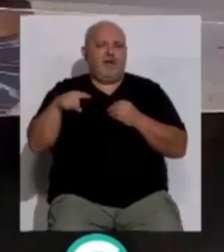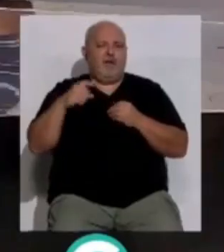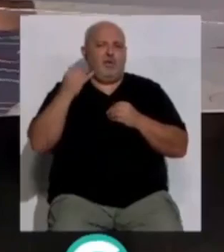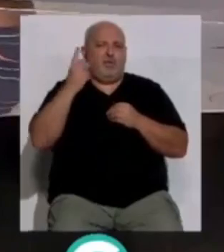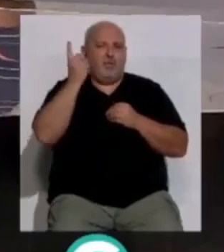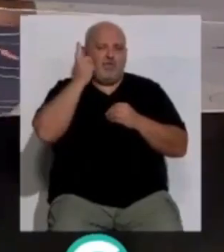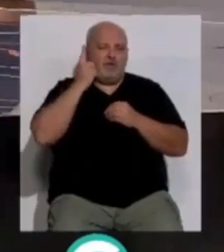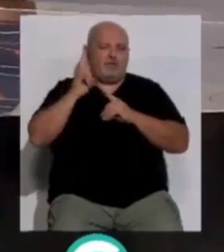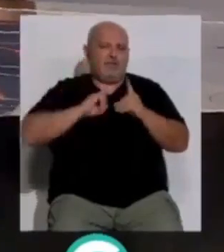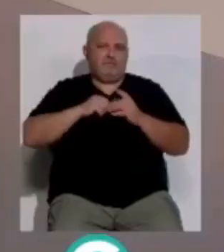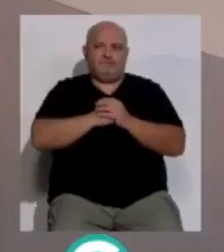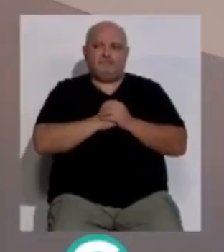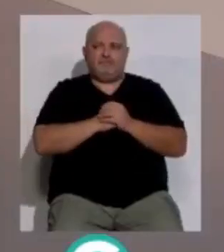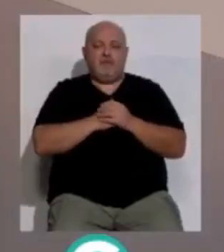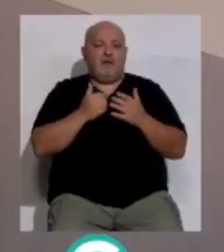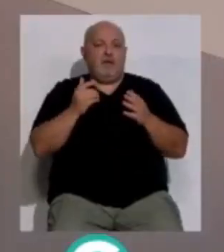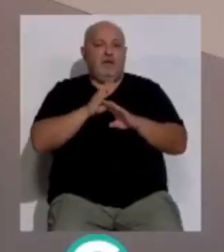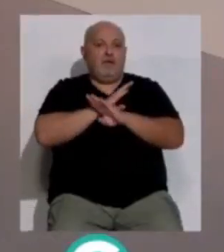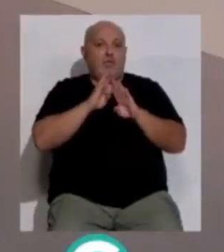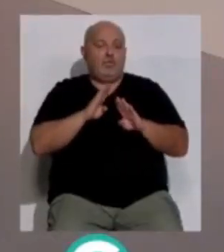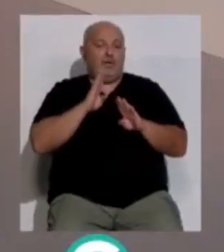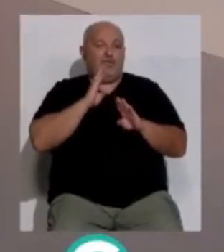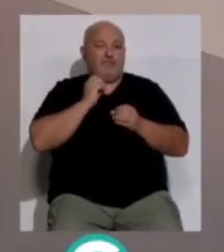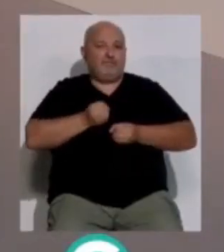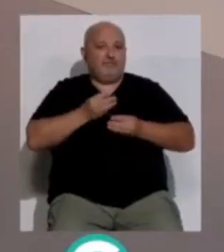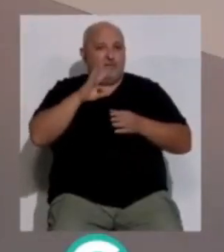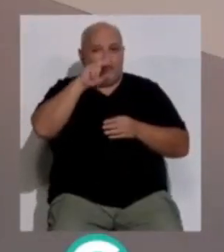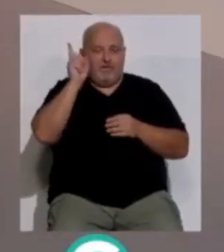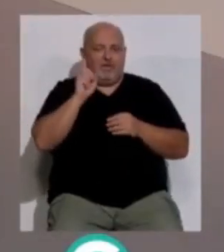de teléfono Me pueden sacar y ya para despedirnos que tampoco queremos que se nos olvide estamos muy